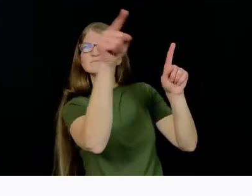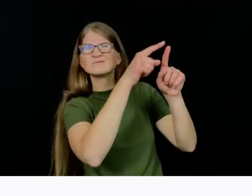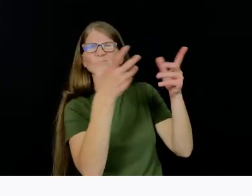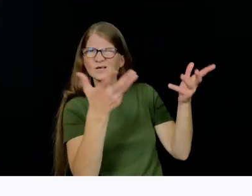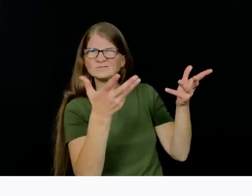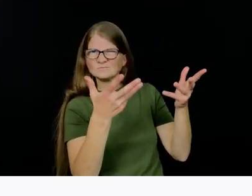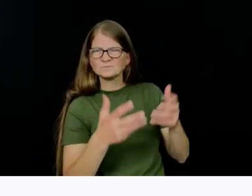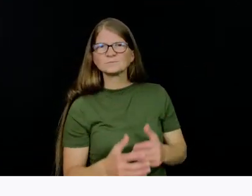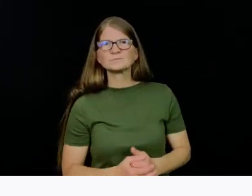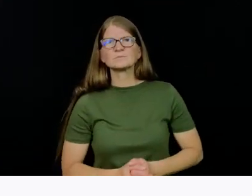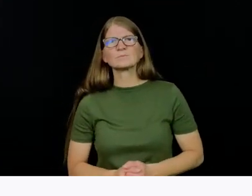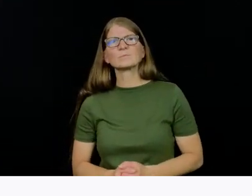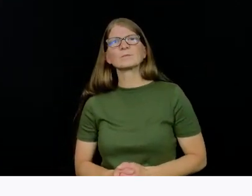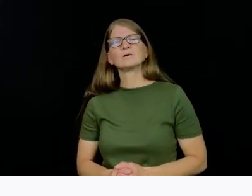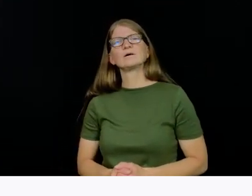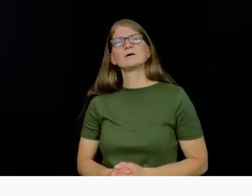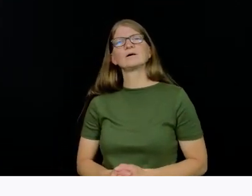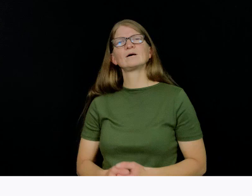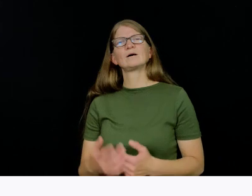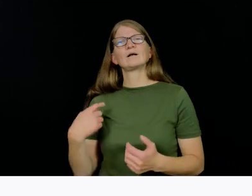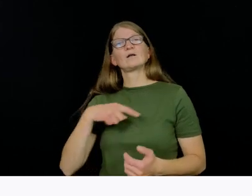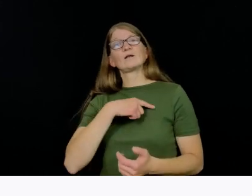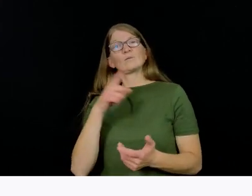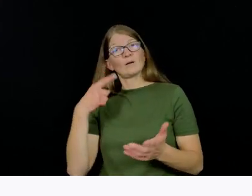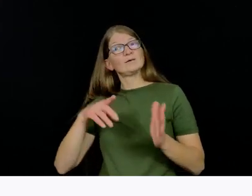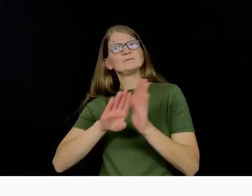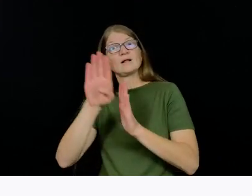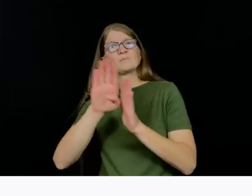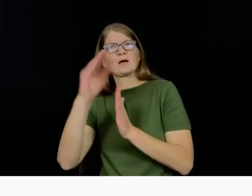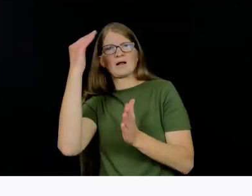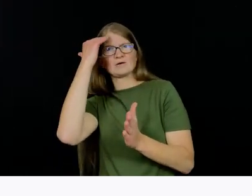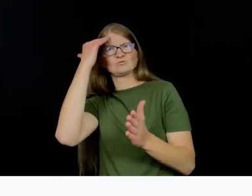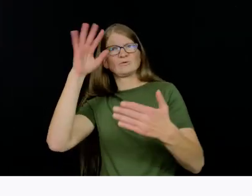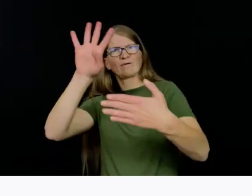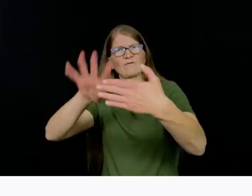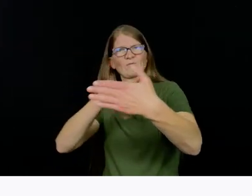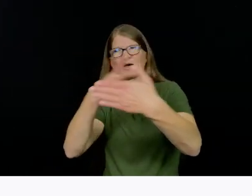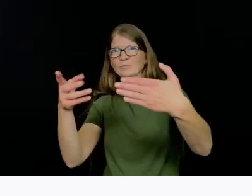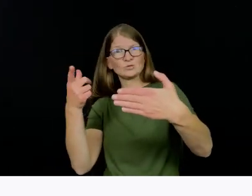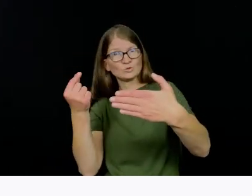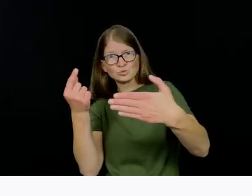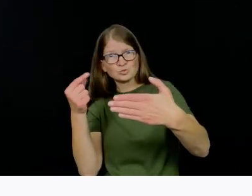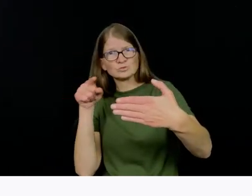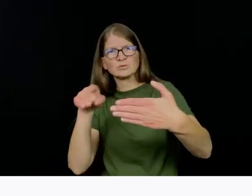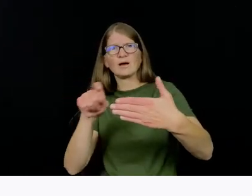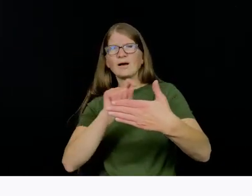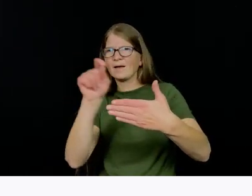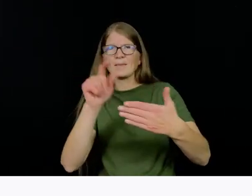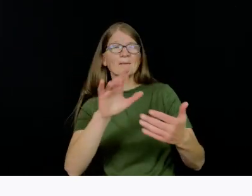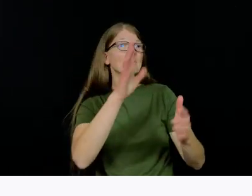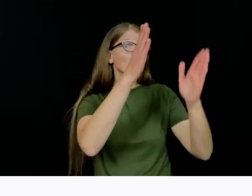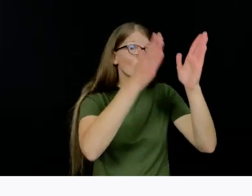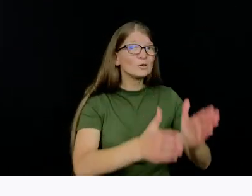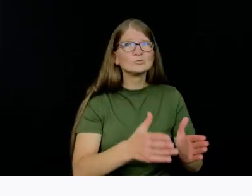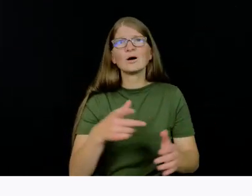الخطوة التالية كانت الرسم البياني للمعرفة والذي تضمن العلاقات والحقائق حول الأشخاص والأماكن والأشياء